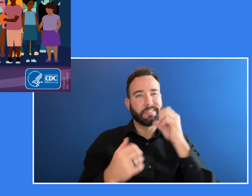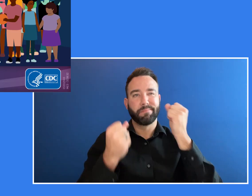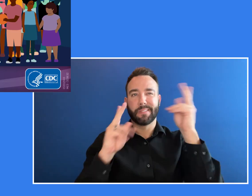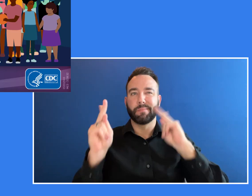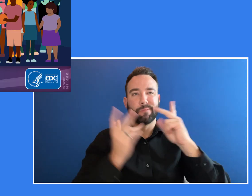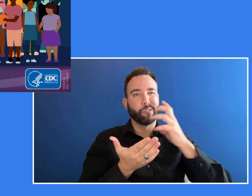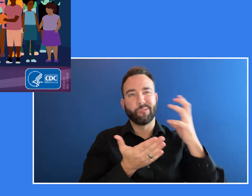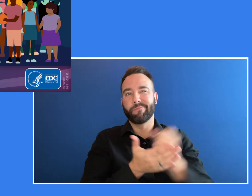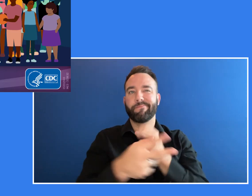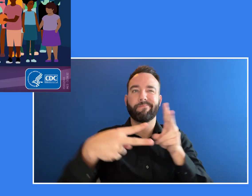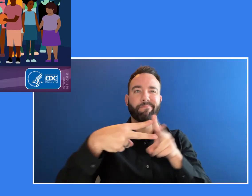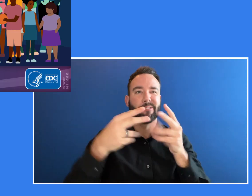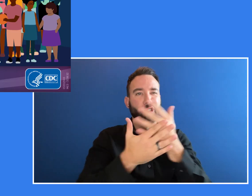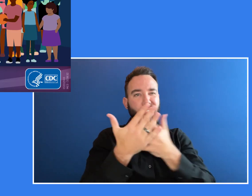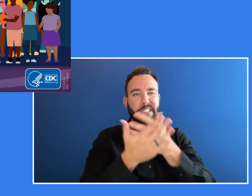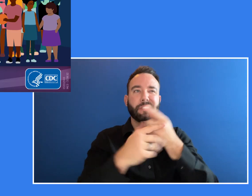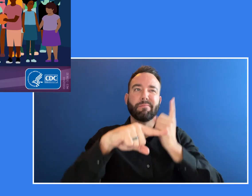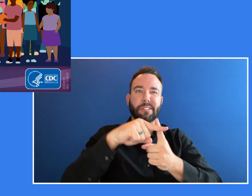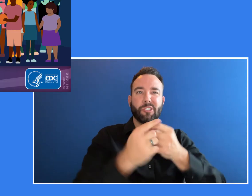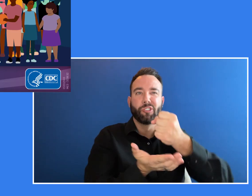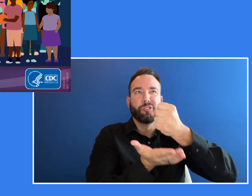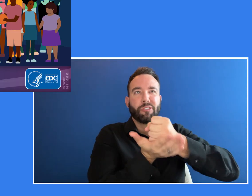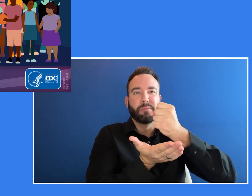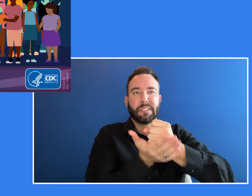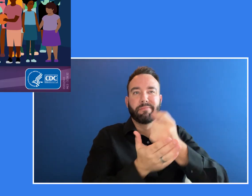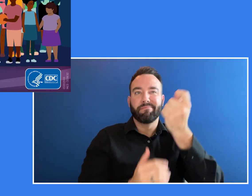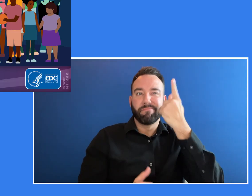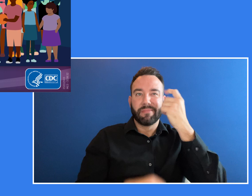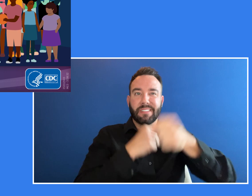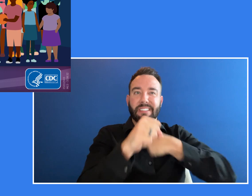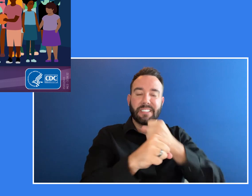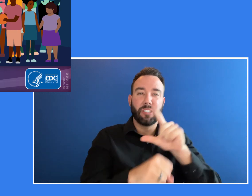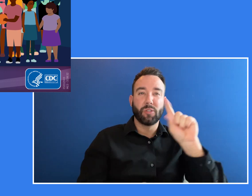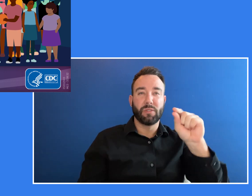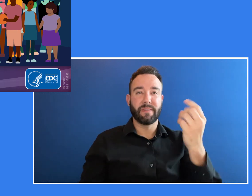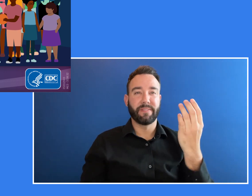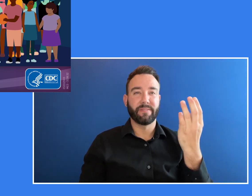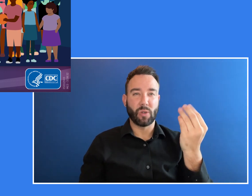se están usando estas medidas de prevención que potencialmente salvan vidas.